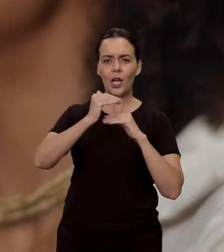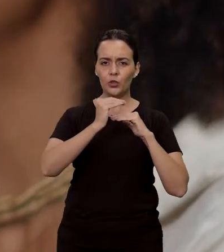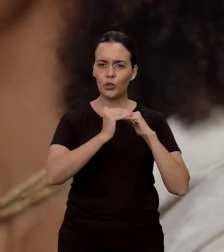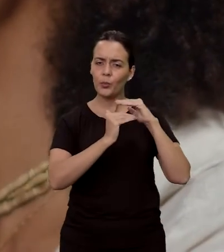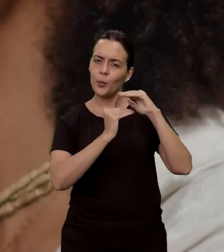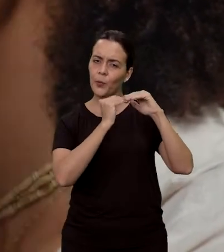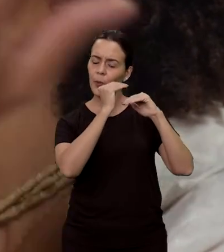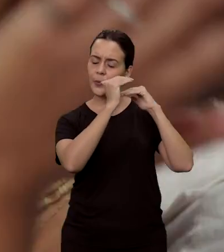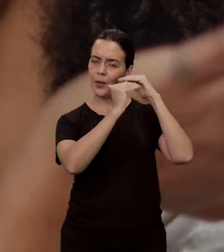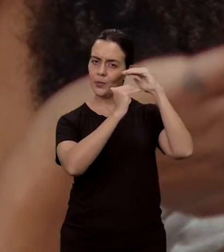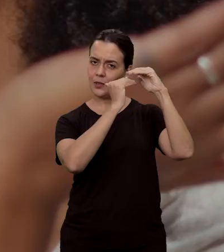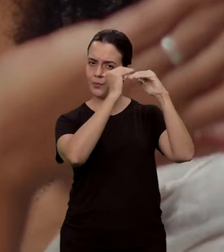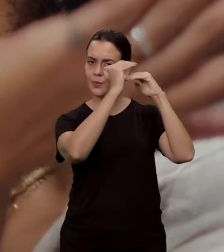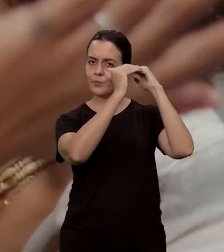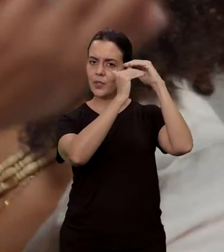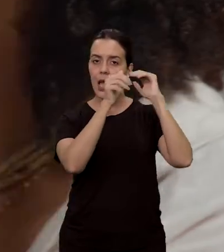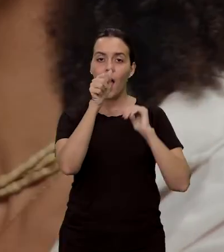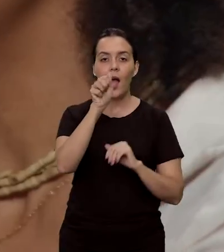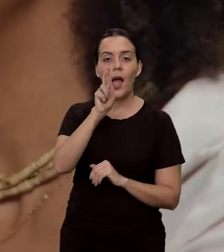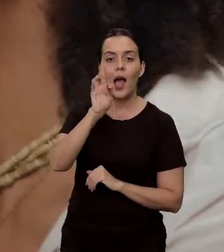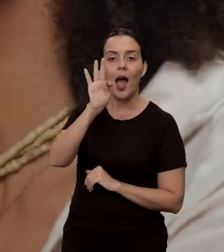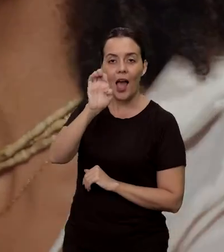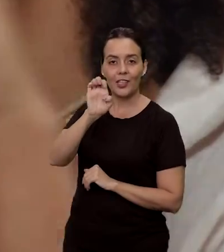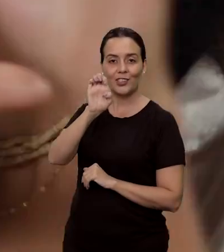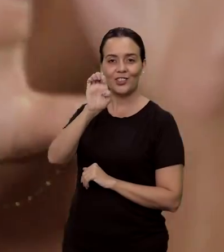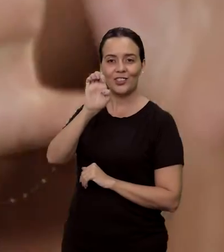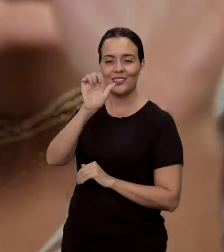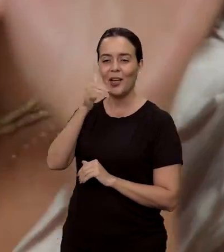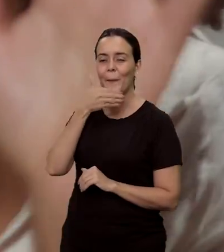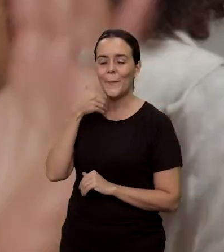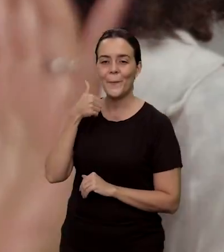também, ele está se ampliando e está saindo desse lugar erudito,